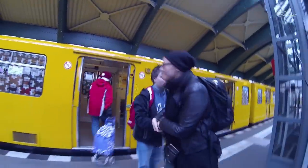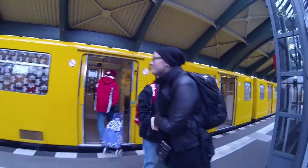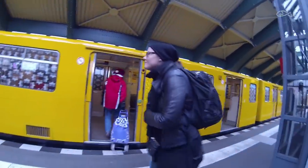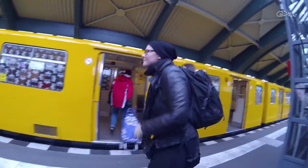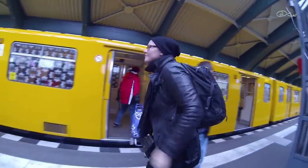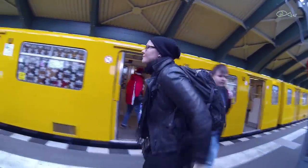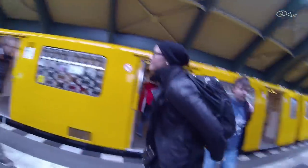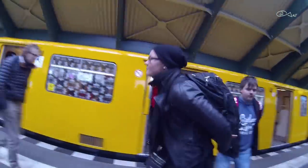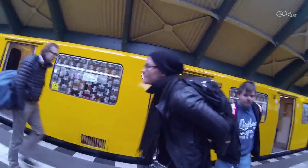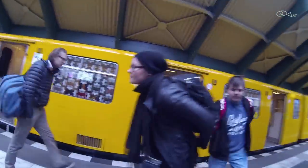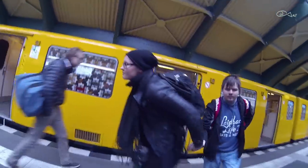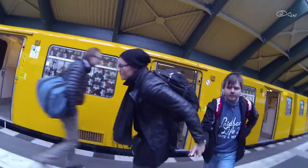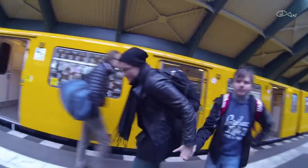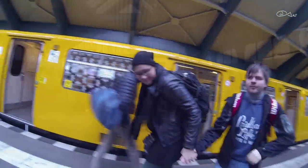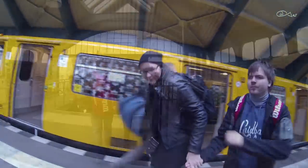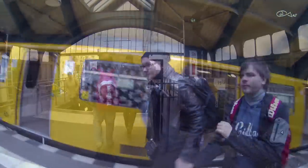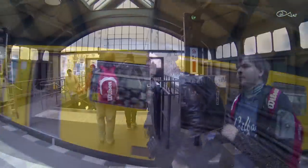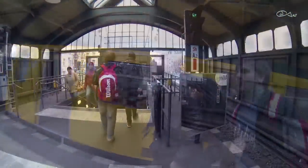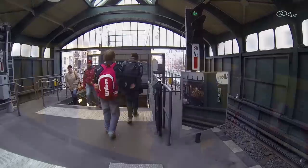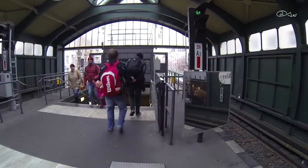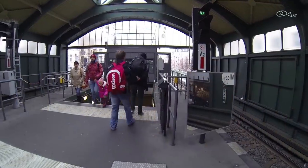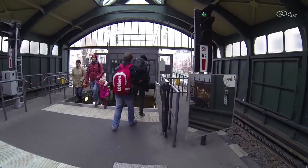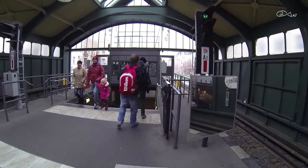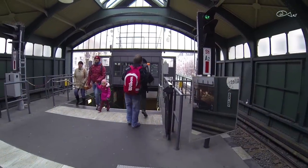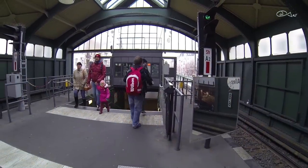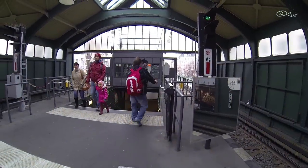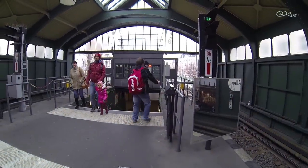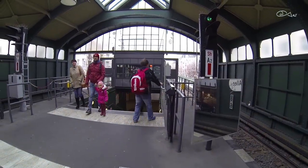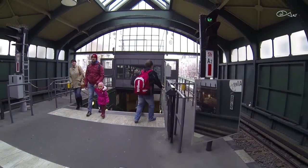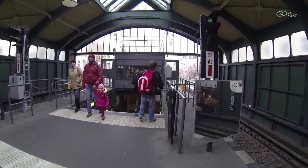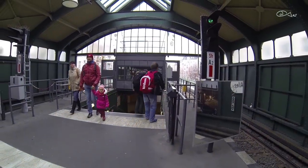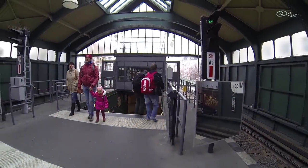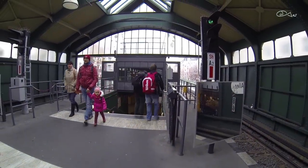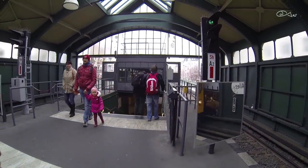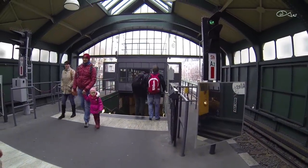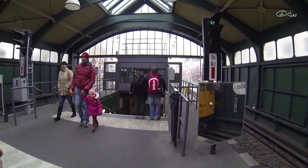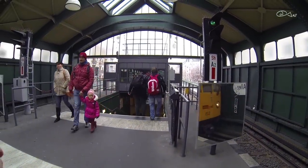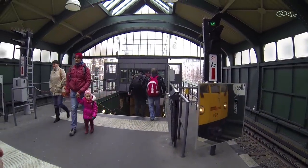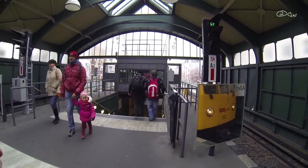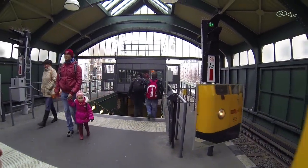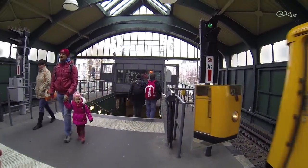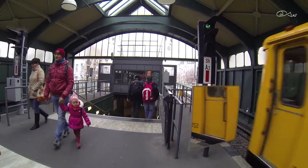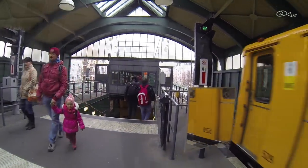(zurückbleiben bitte) (Bahn fährt ab)